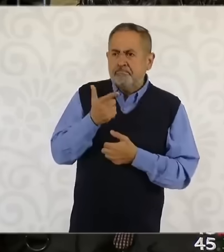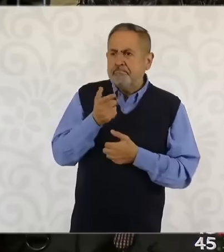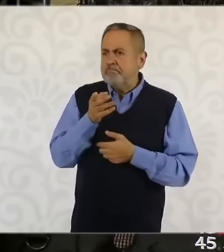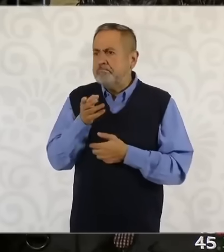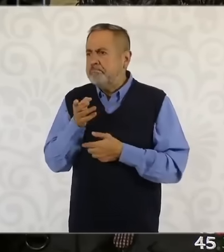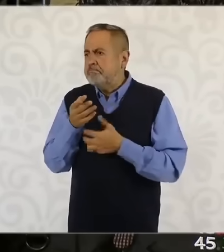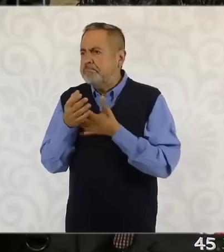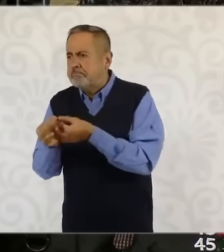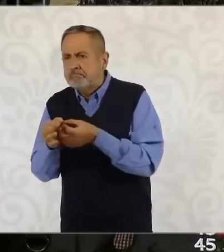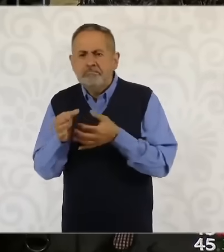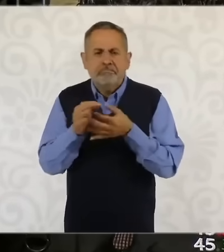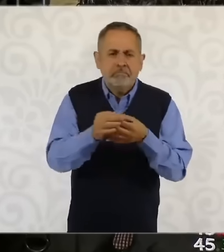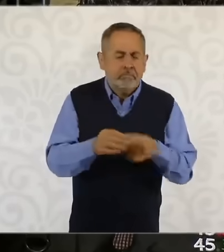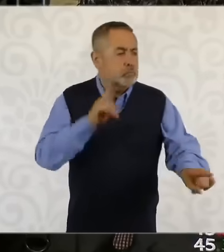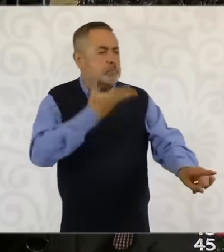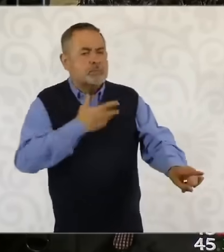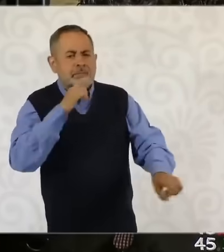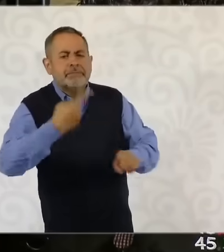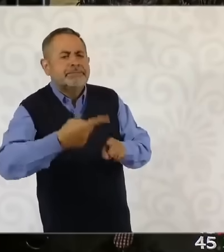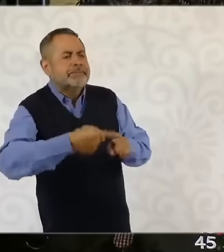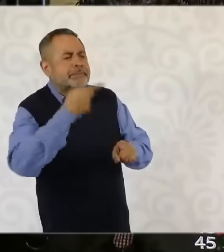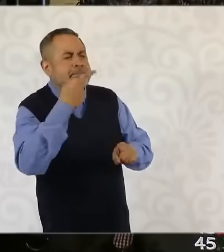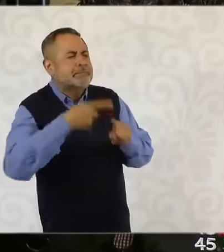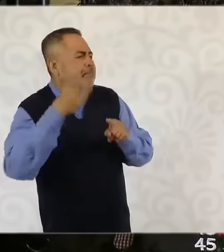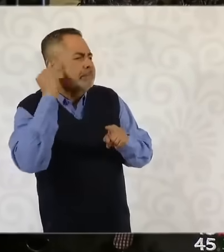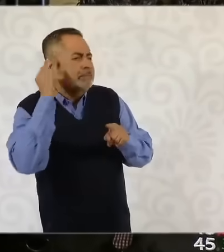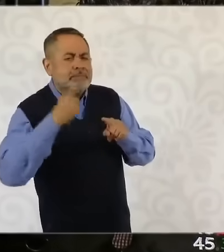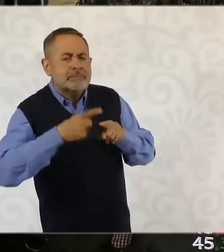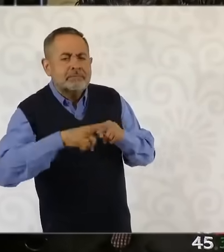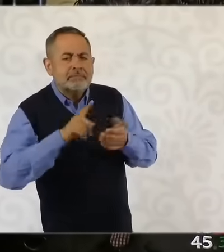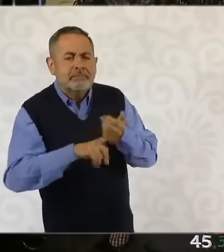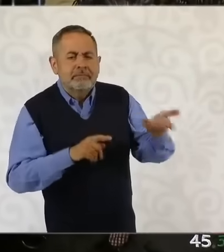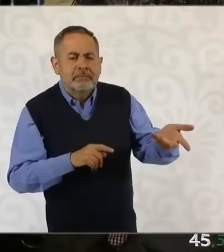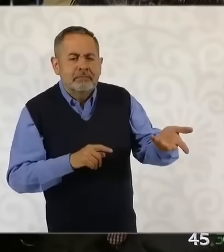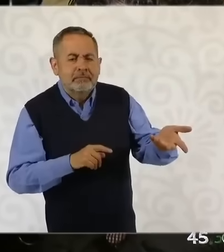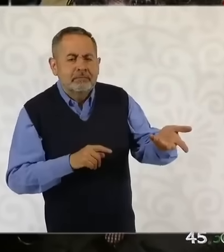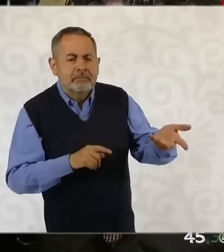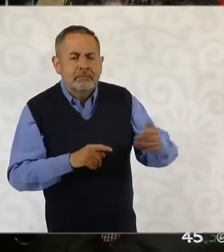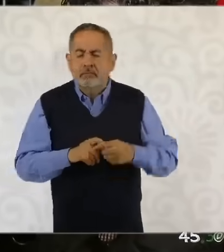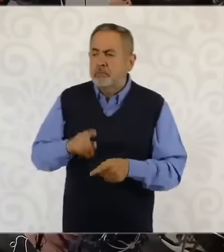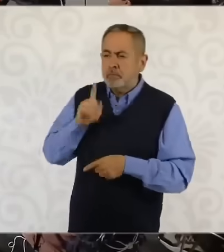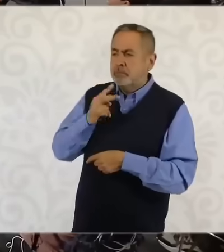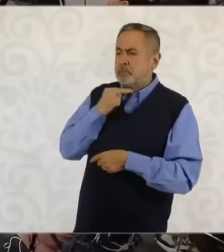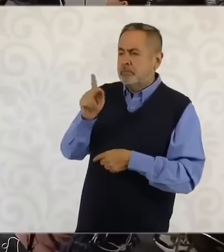simplemente conforme a ¿Quién habla sí se oye es Ana Patricia Briseño y bien como pregunta